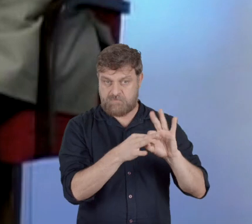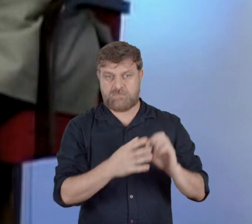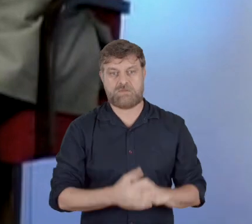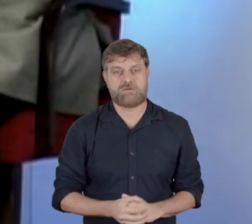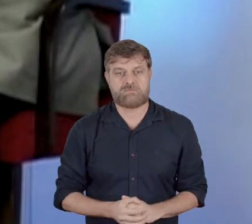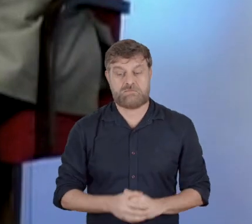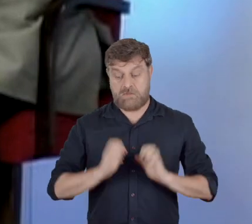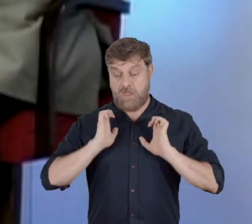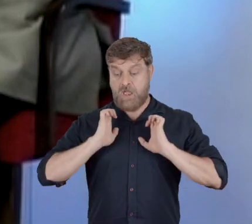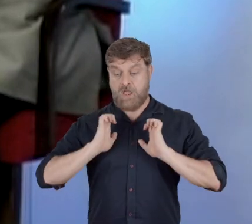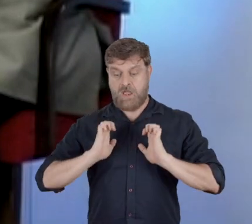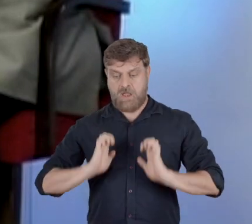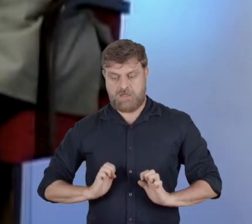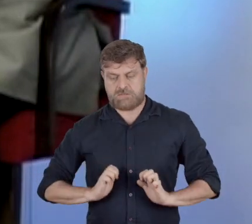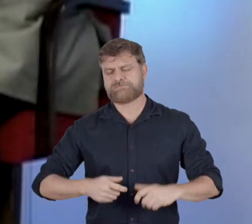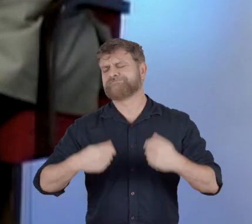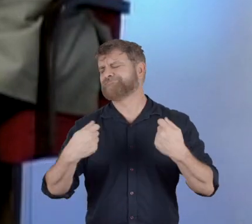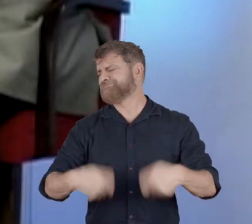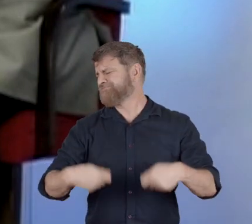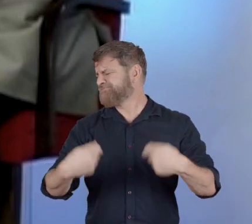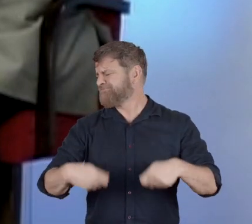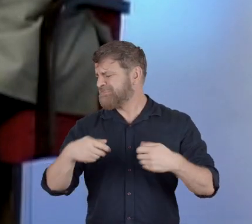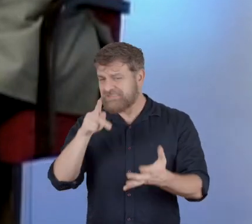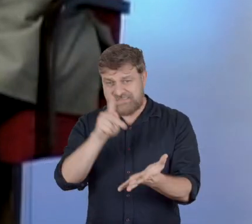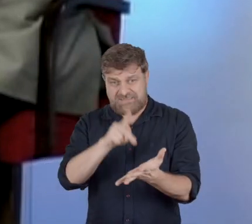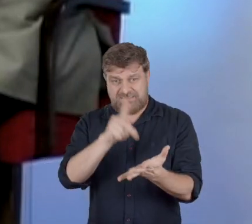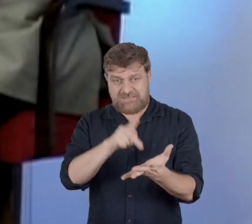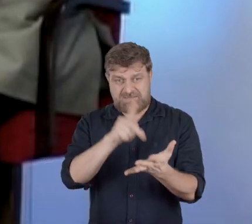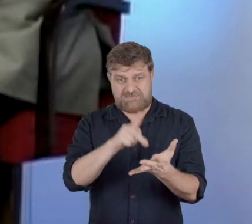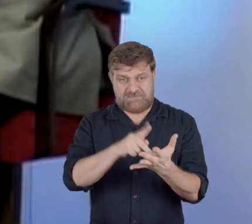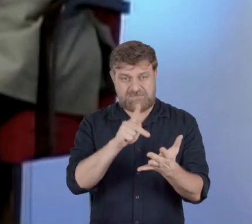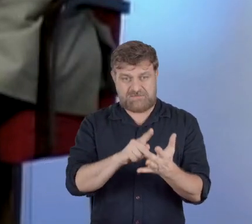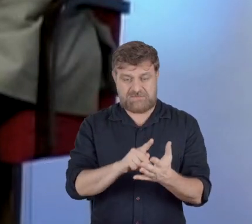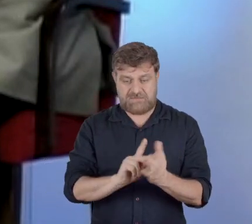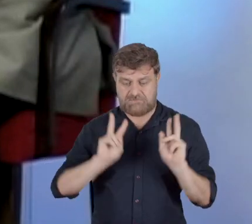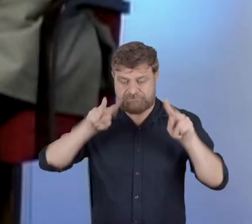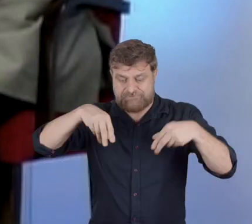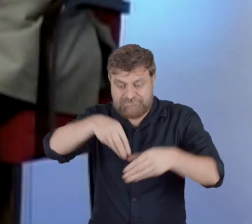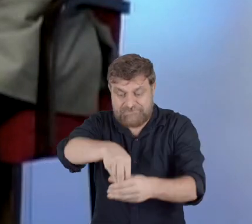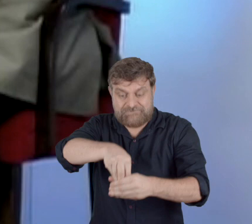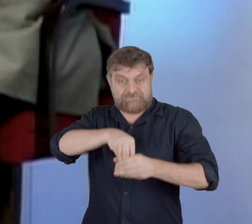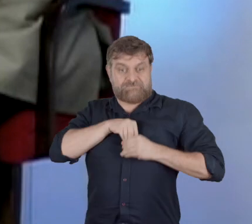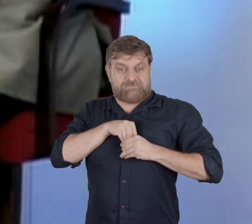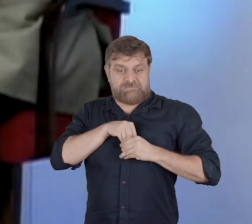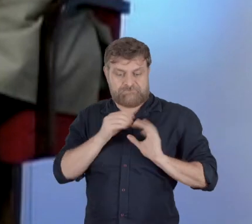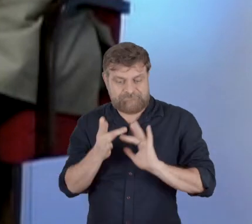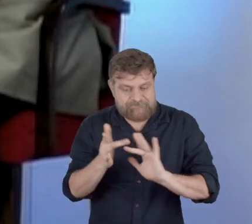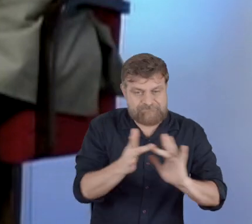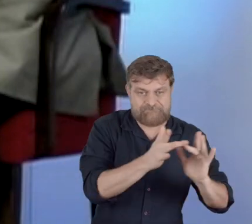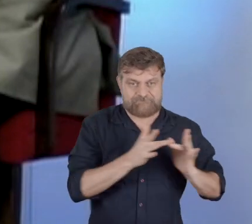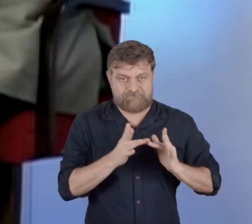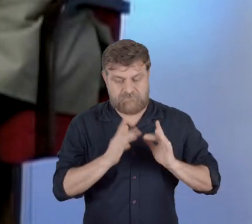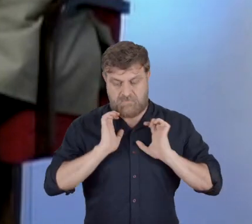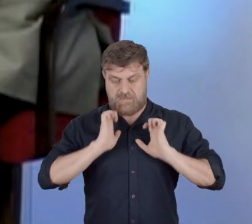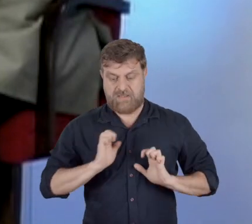A ética é necessariamente intersubjetiva, a ética é necessariamente social,